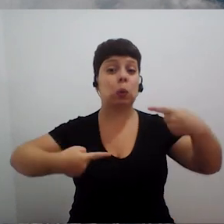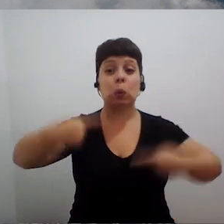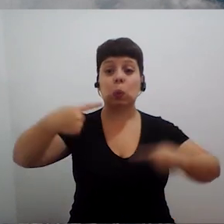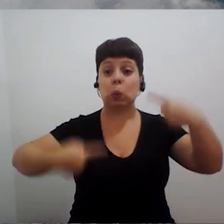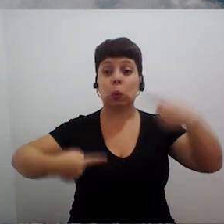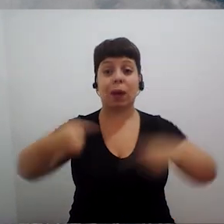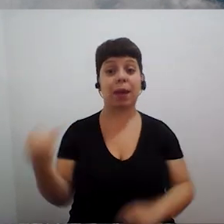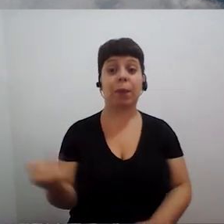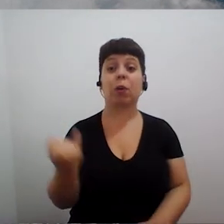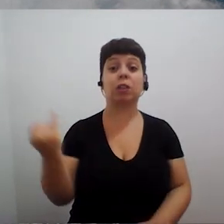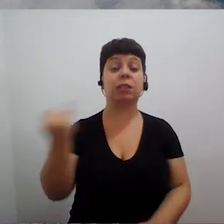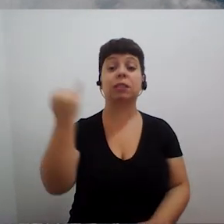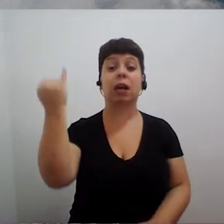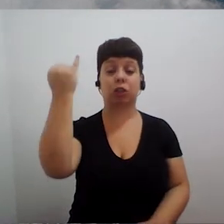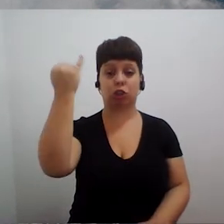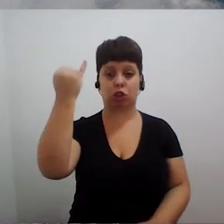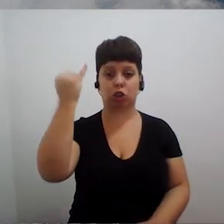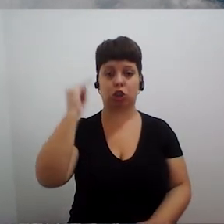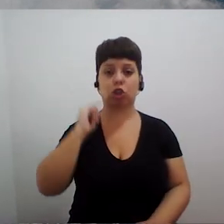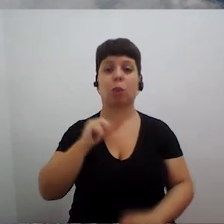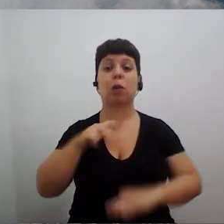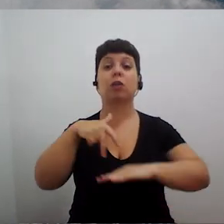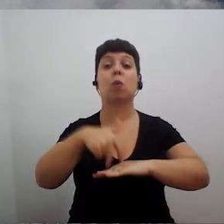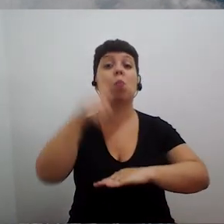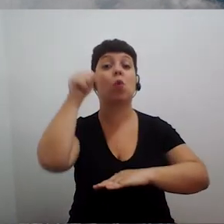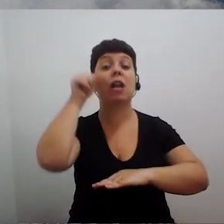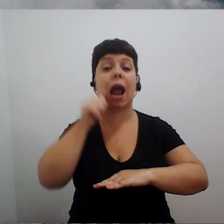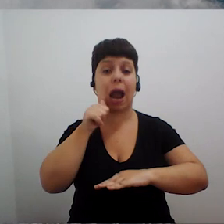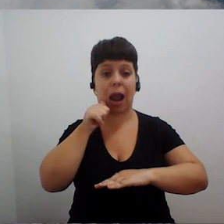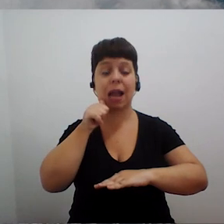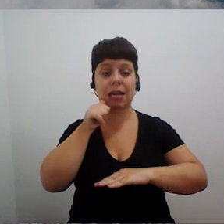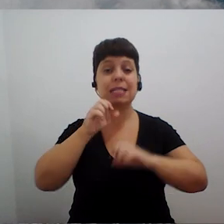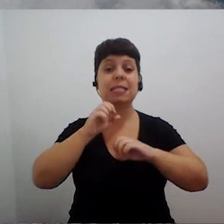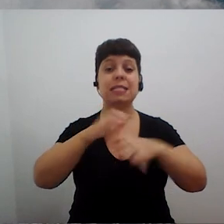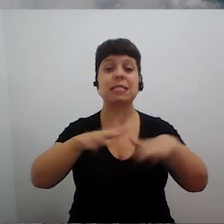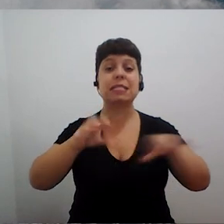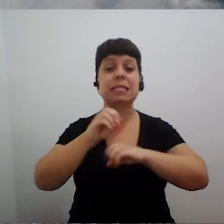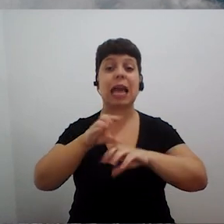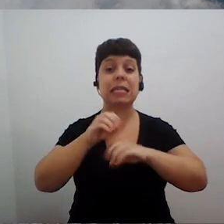ter um debate importantíssimo sobre o protagonismo da mulher no oceano ciência educação a gente vai